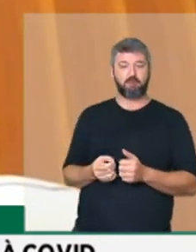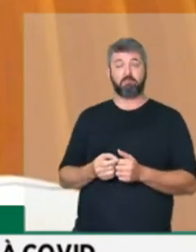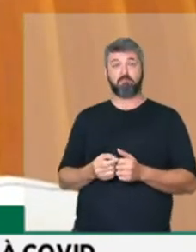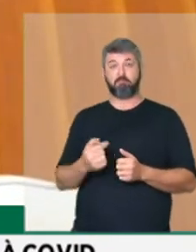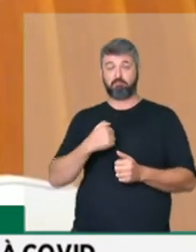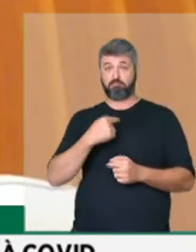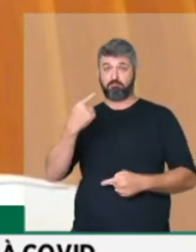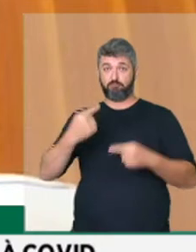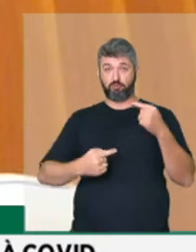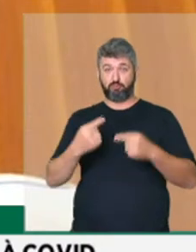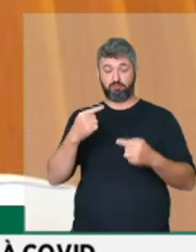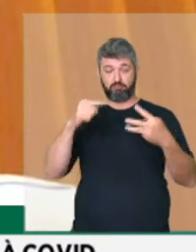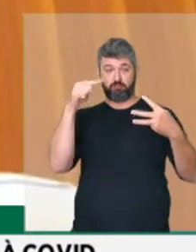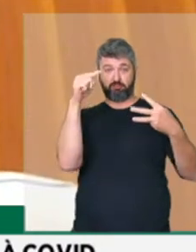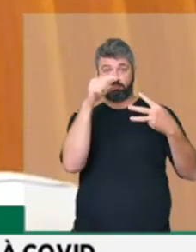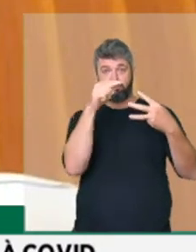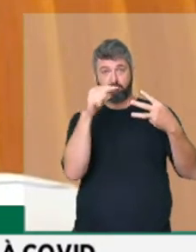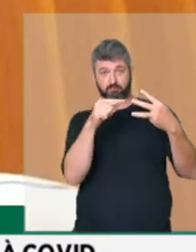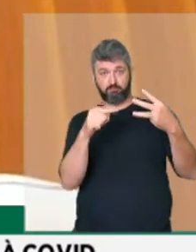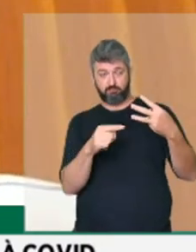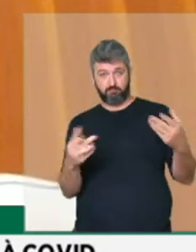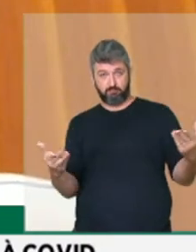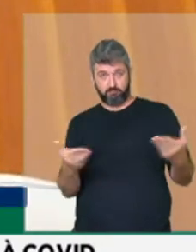ESSE TEMPO... PARA EXPRESSAR ESSAS POSIÇÕES AQUI NA